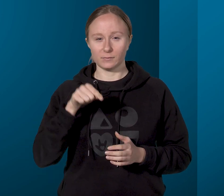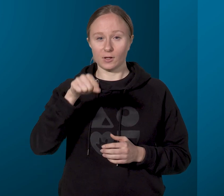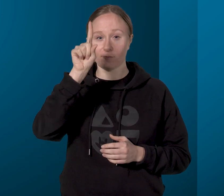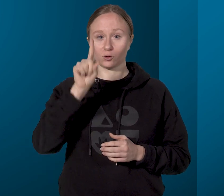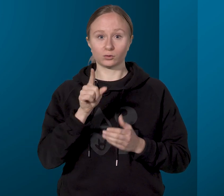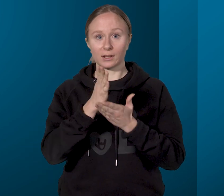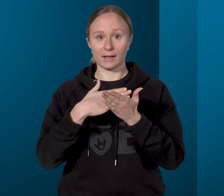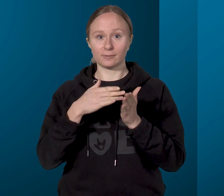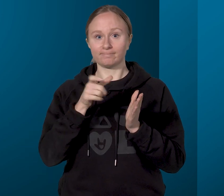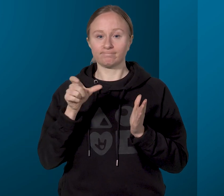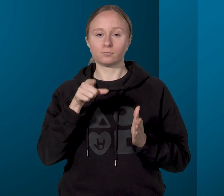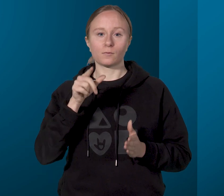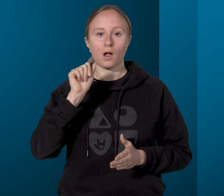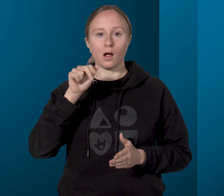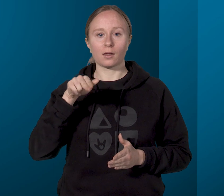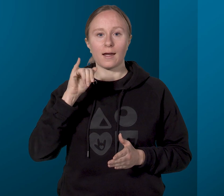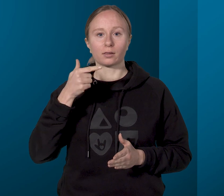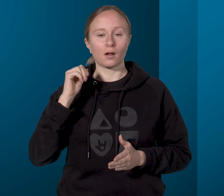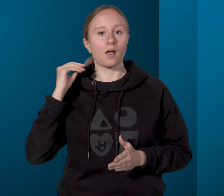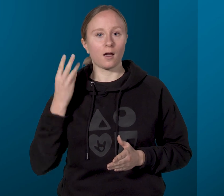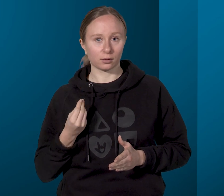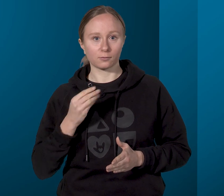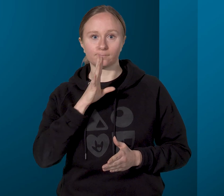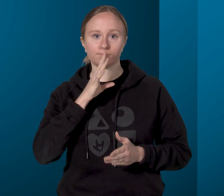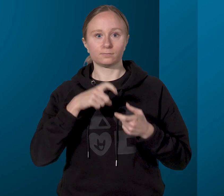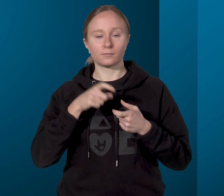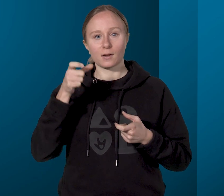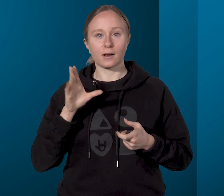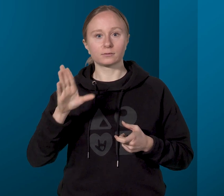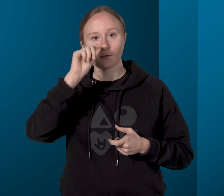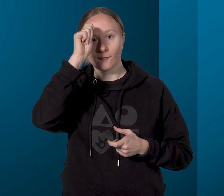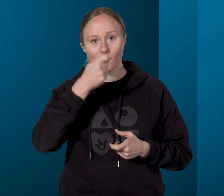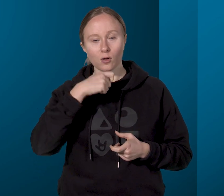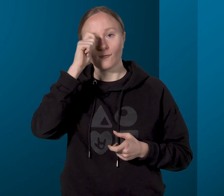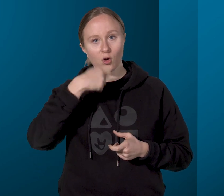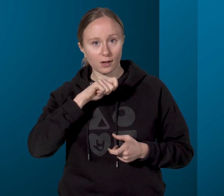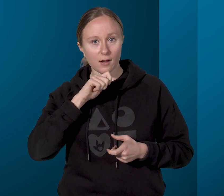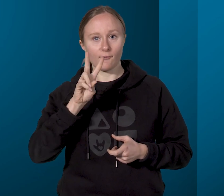I första delen berättar Anita Hellöre hur hennes farföräldrar -